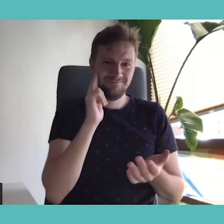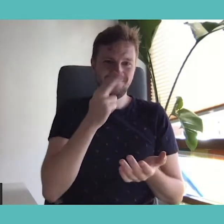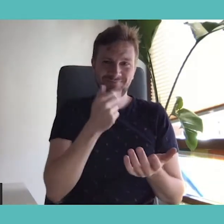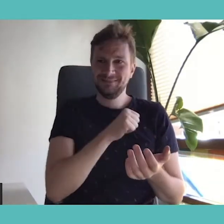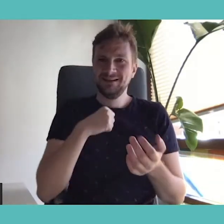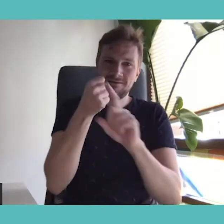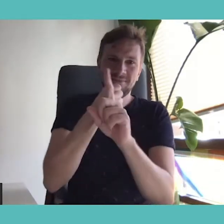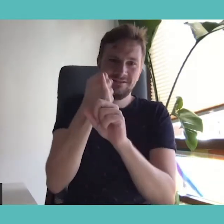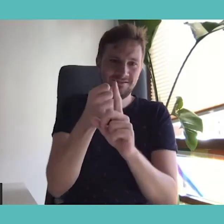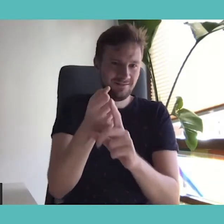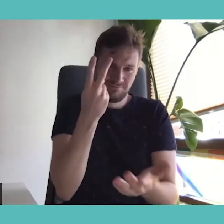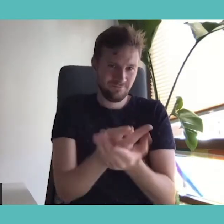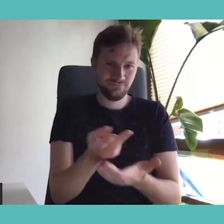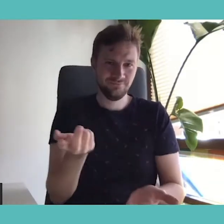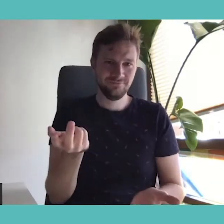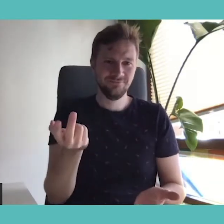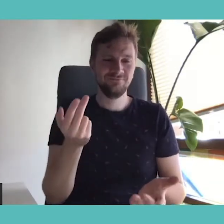To prawda. Sami w tej walce polegniemy...